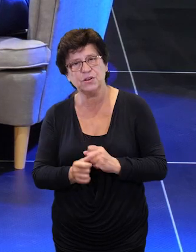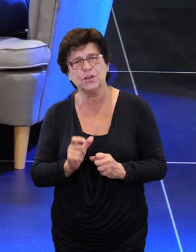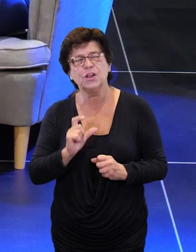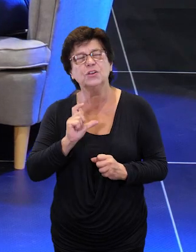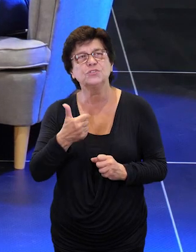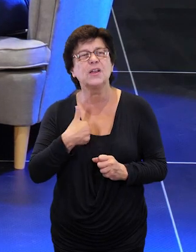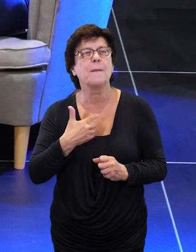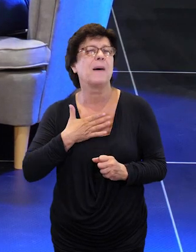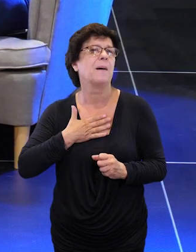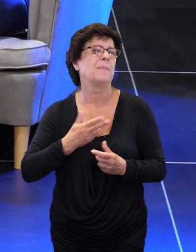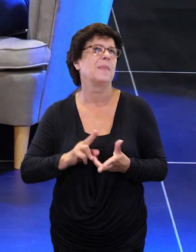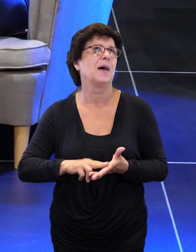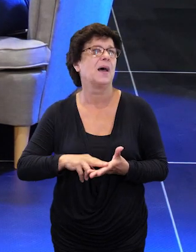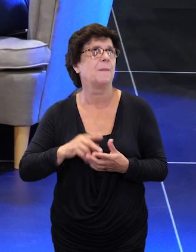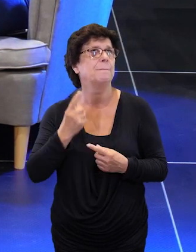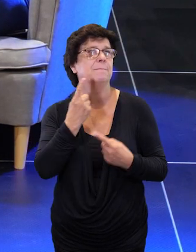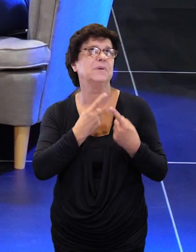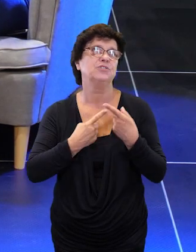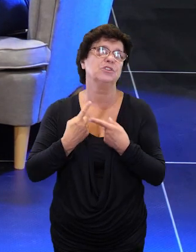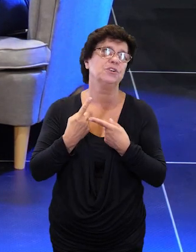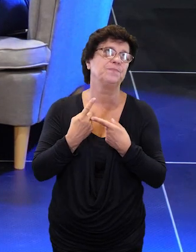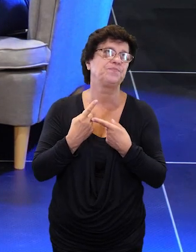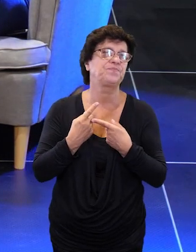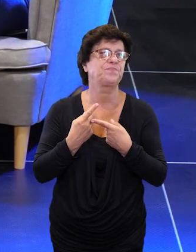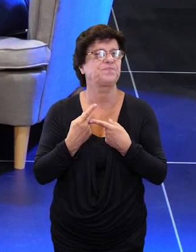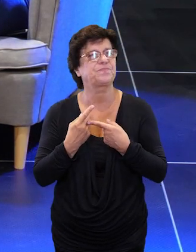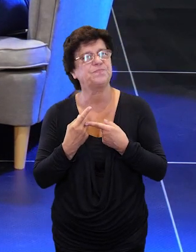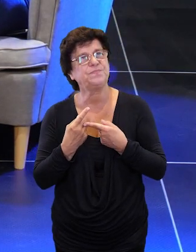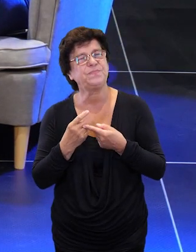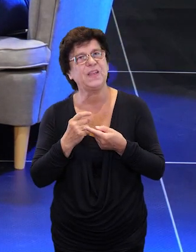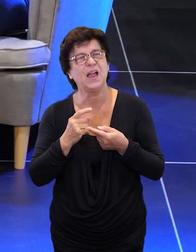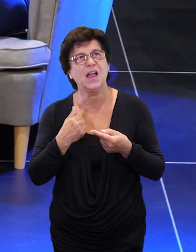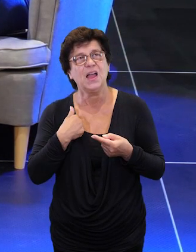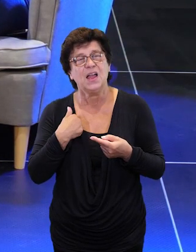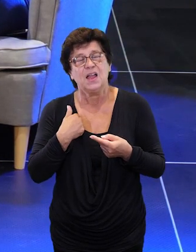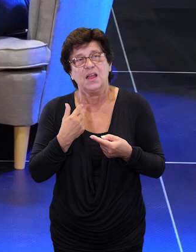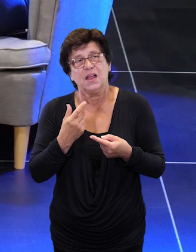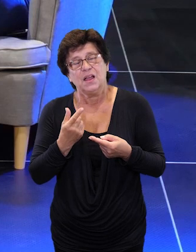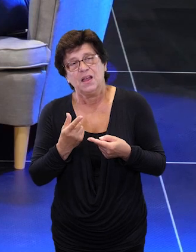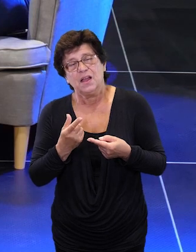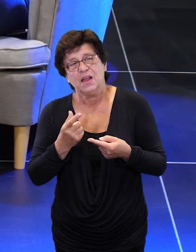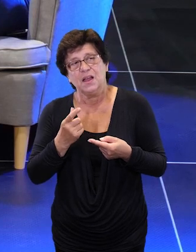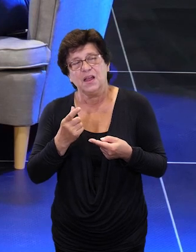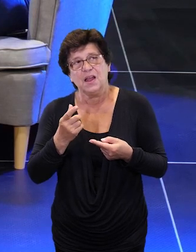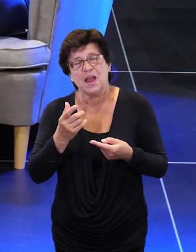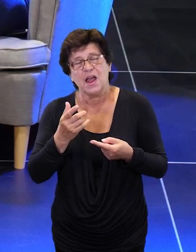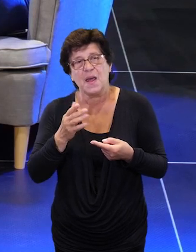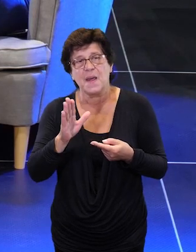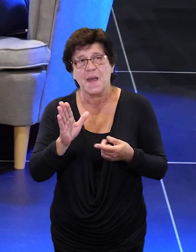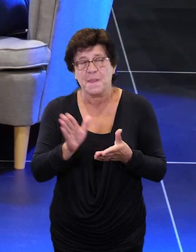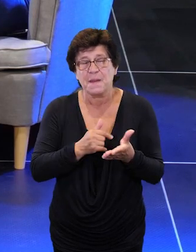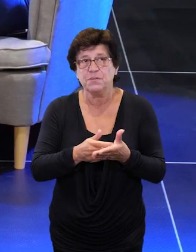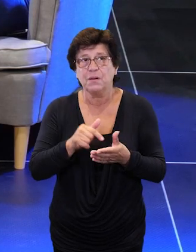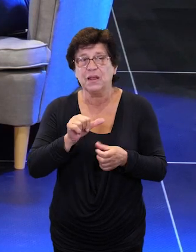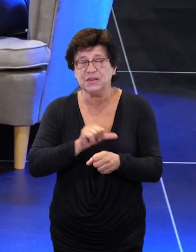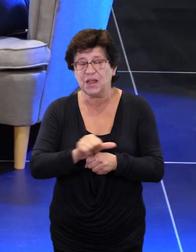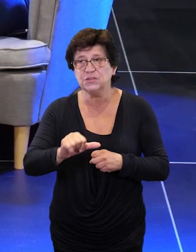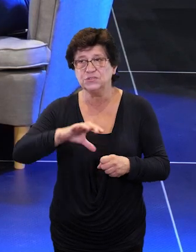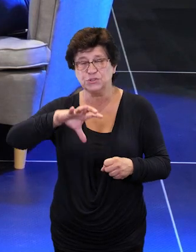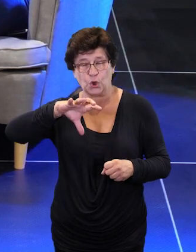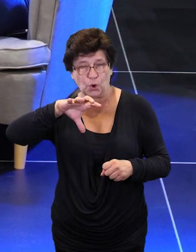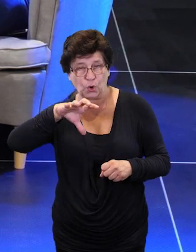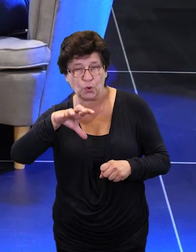Czy też funkcjonuje coś takiego jak grupy lekarzy, które starają się